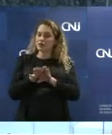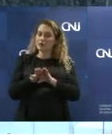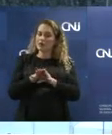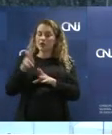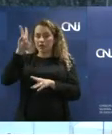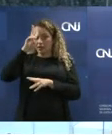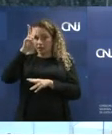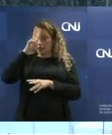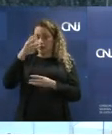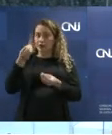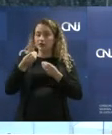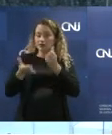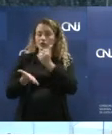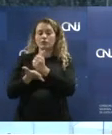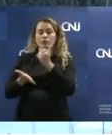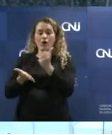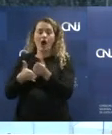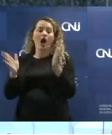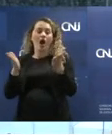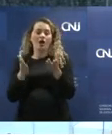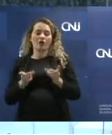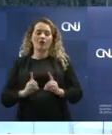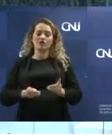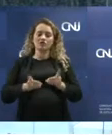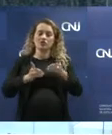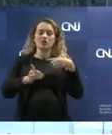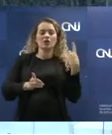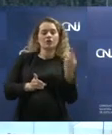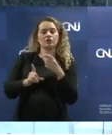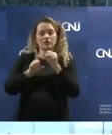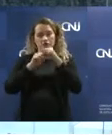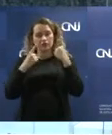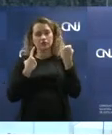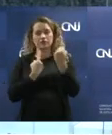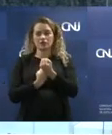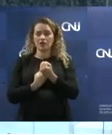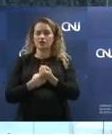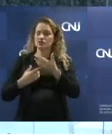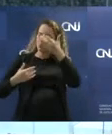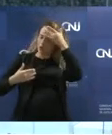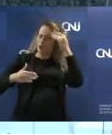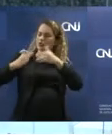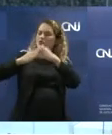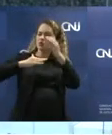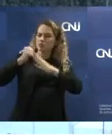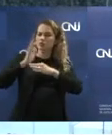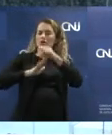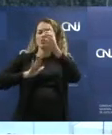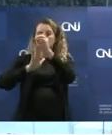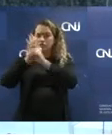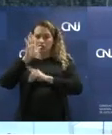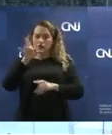agora digital em nossa sociedade. Um profissional do Direito, selecionado em rigoroso concurso público,